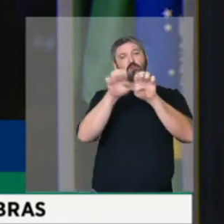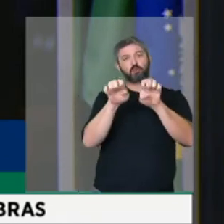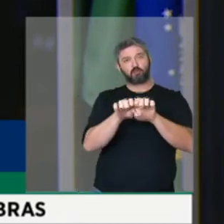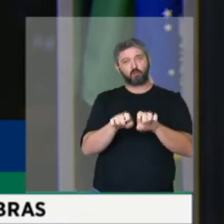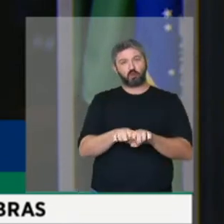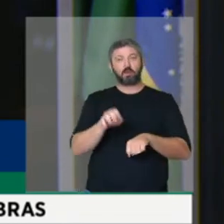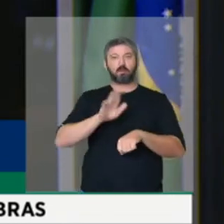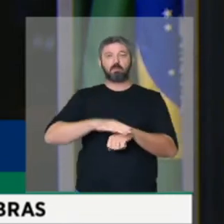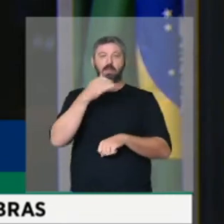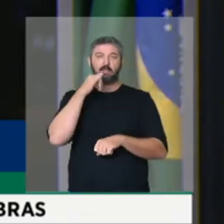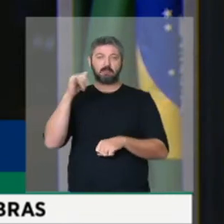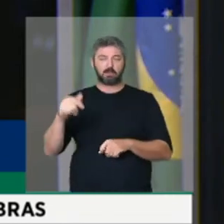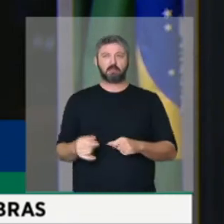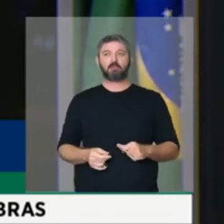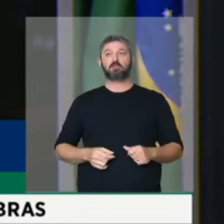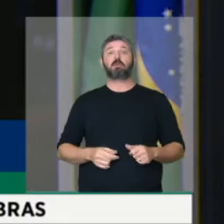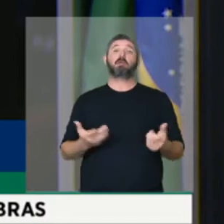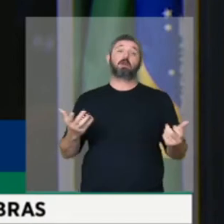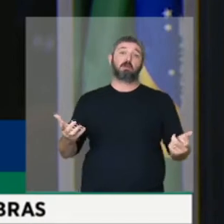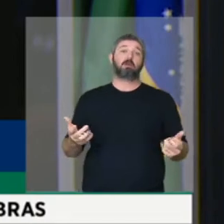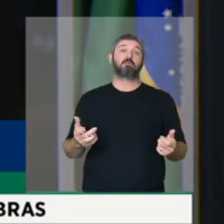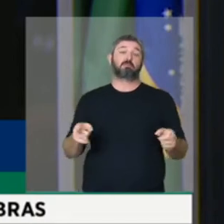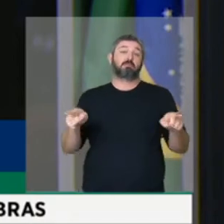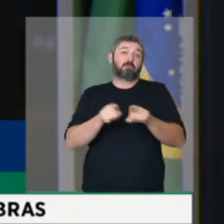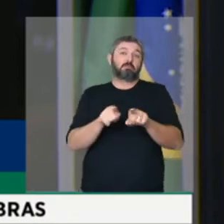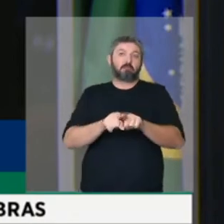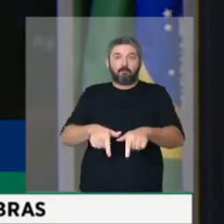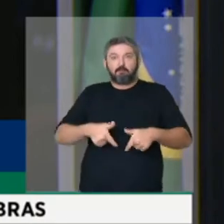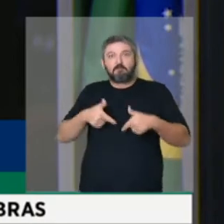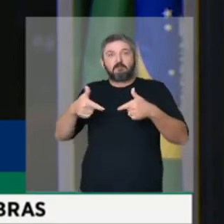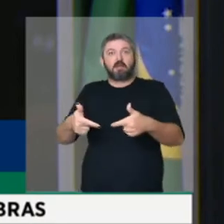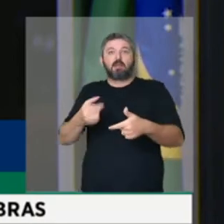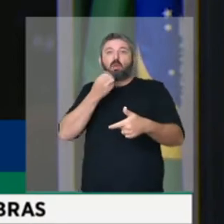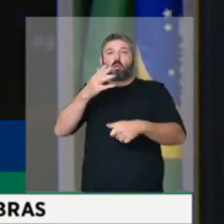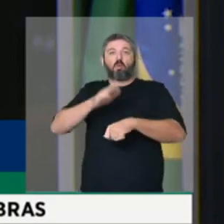PATRIMONIAL, ESTÁ GANHANDO EM AGILIDADE, EM GERAÇÃO DE EMPREGOS, EM INVESTIMENTOS, EM CAPTAÇÃO DE PARCERIAS. PARA